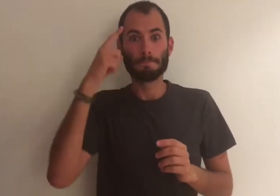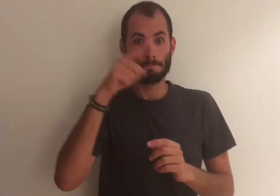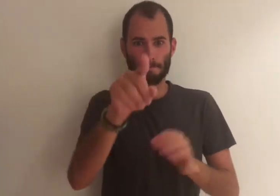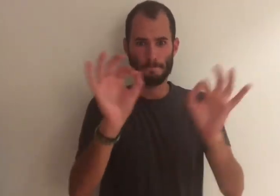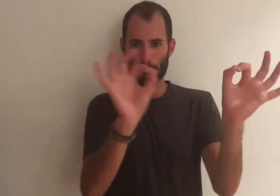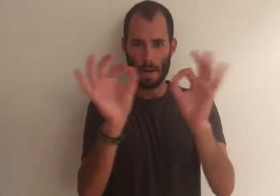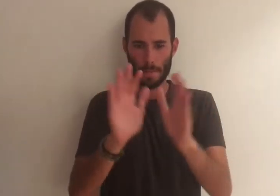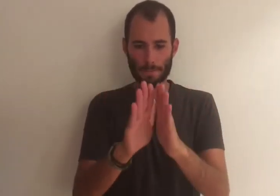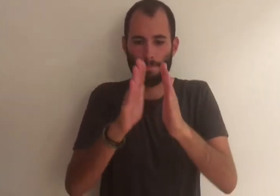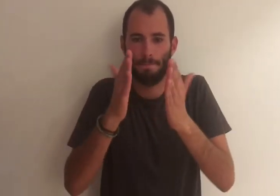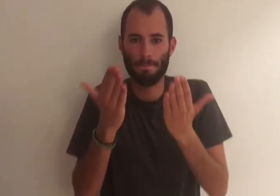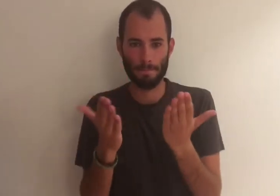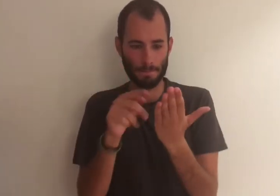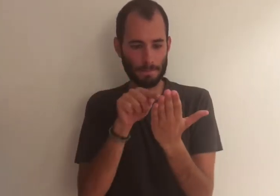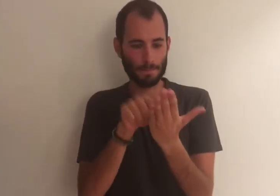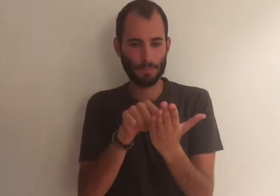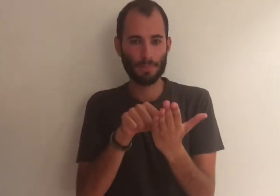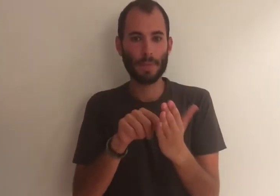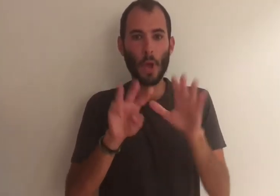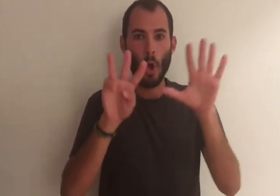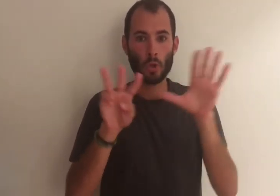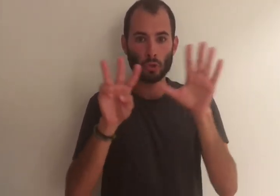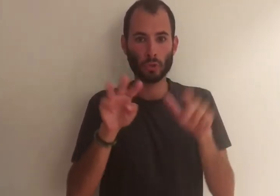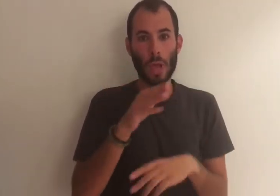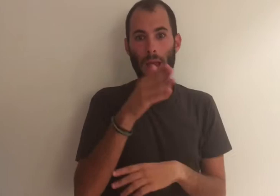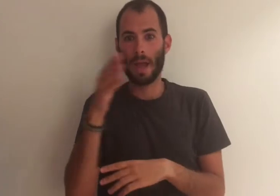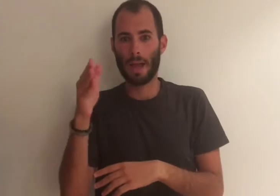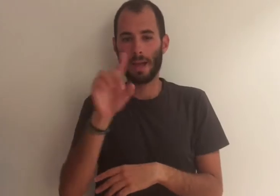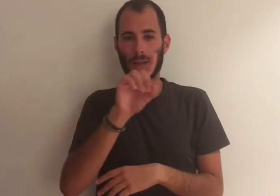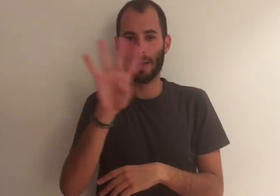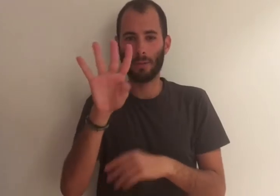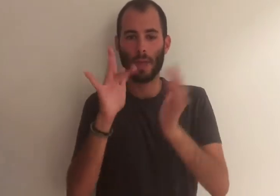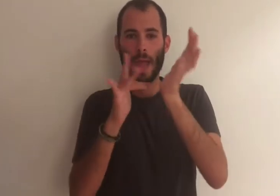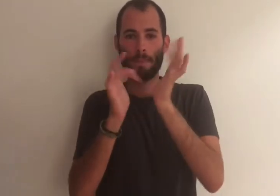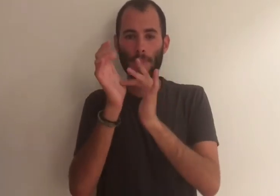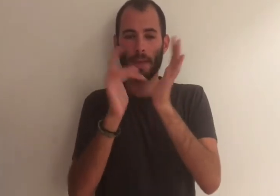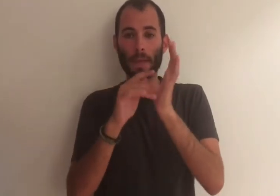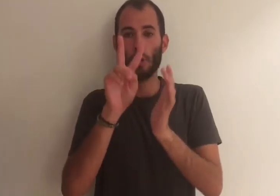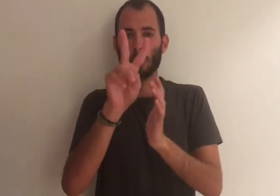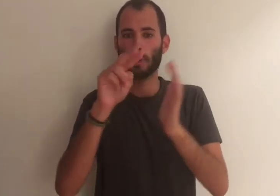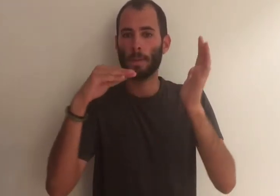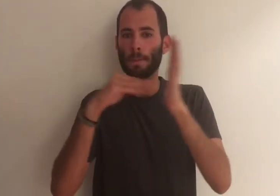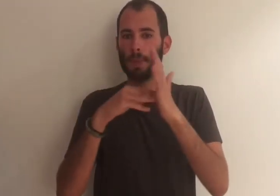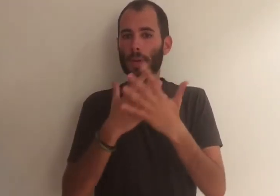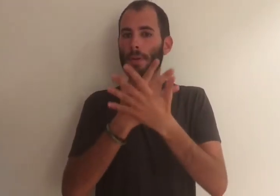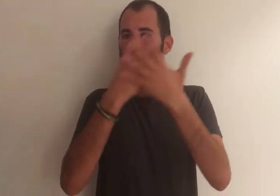No os olvidéis de recalcar bien en vuestra agenda: del 8 al 14 de abril de 2018.